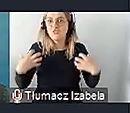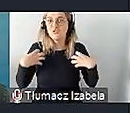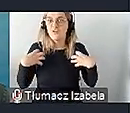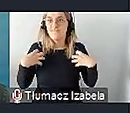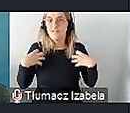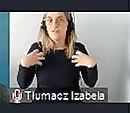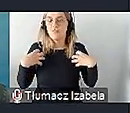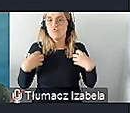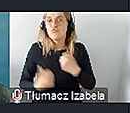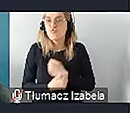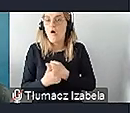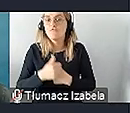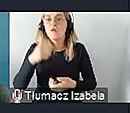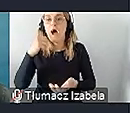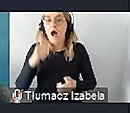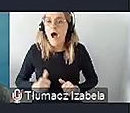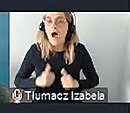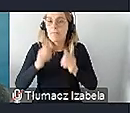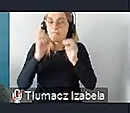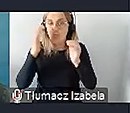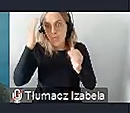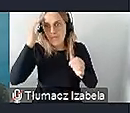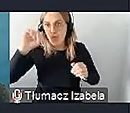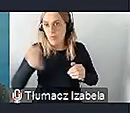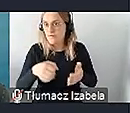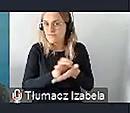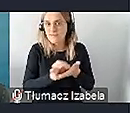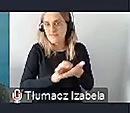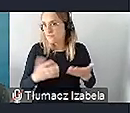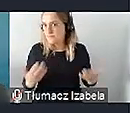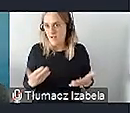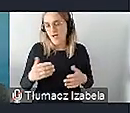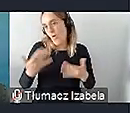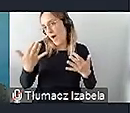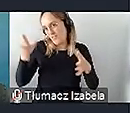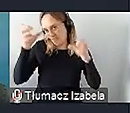że nie trzeba umieć rysować, żeby myśleć wizualnie. Zacznijmy więc od żyrafy.